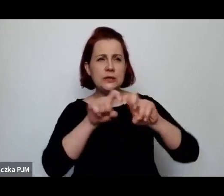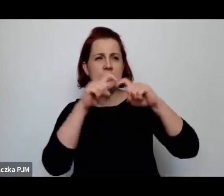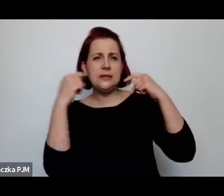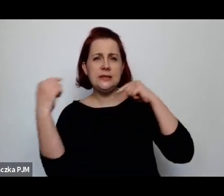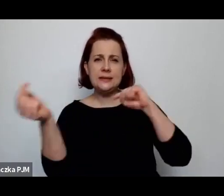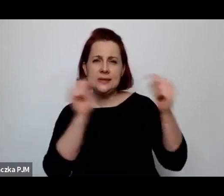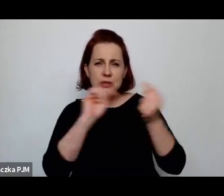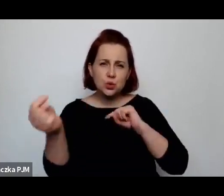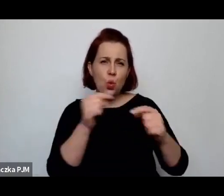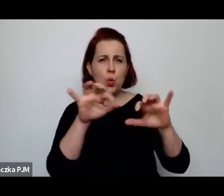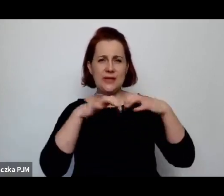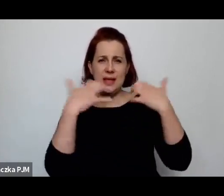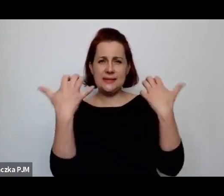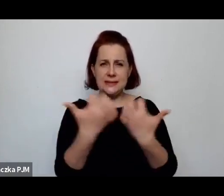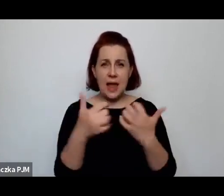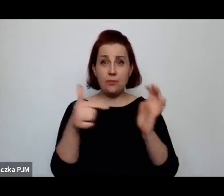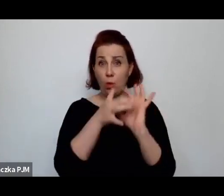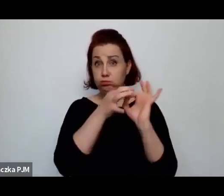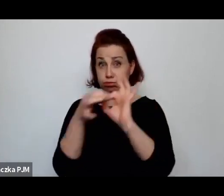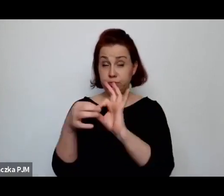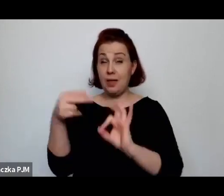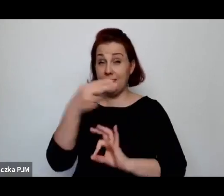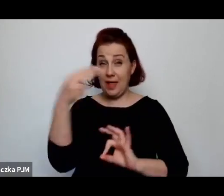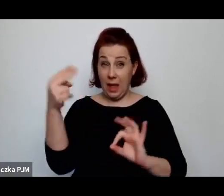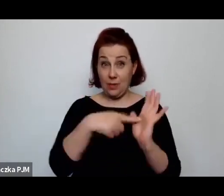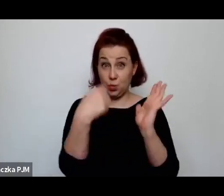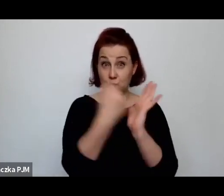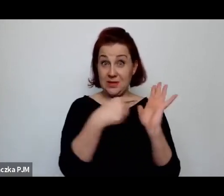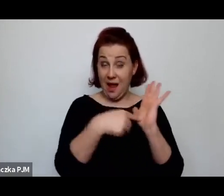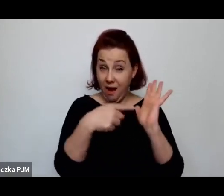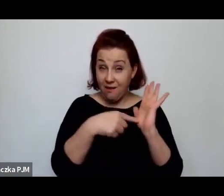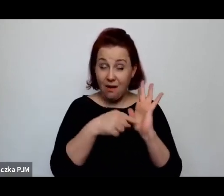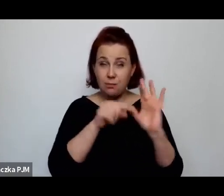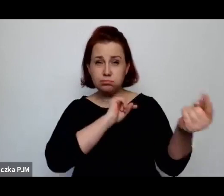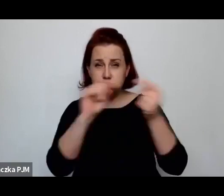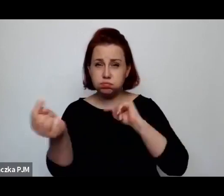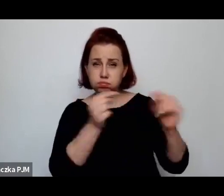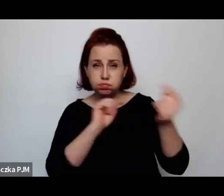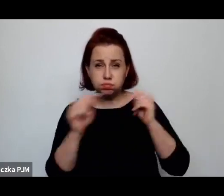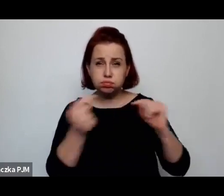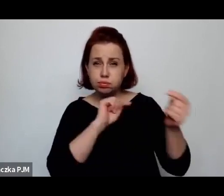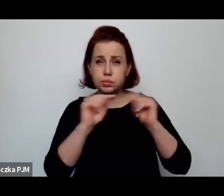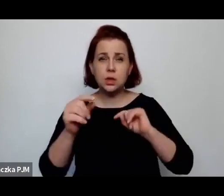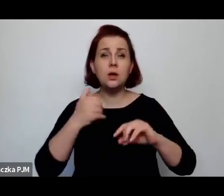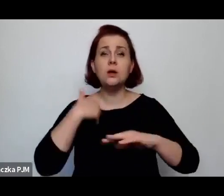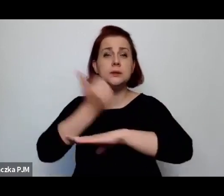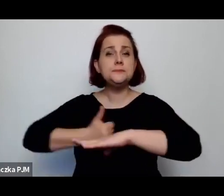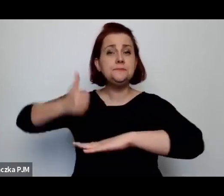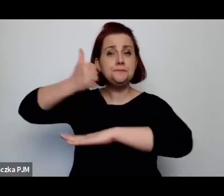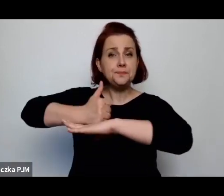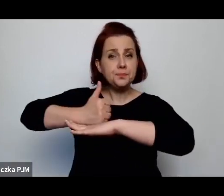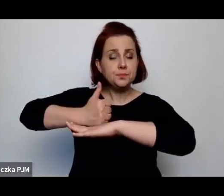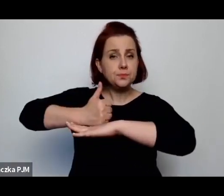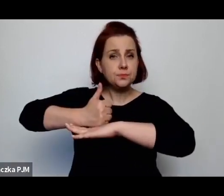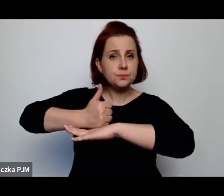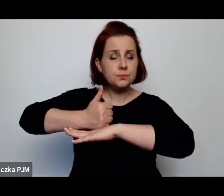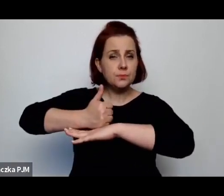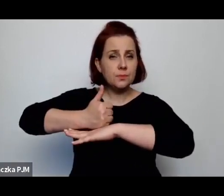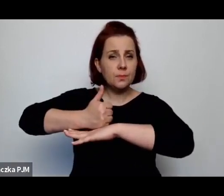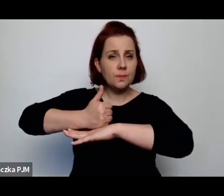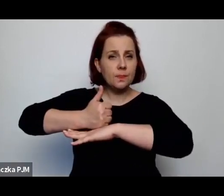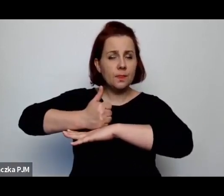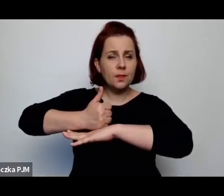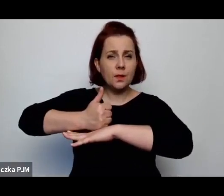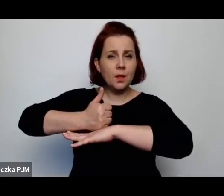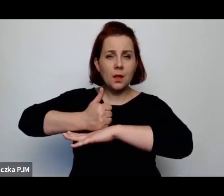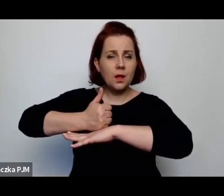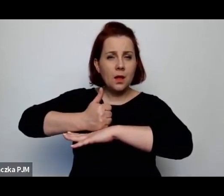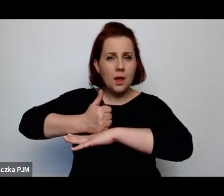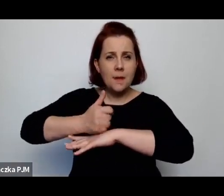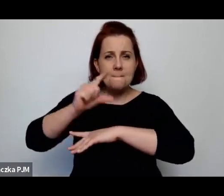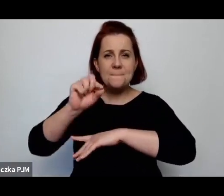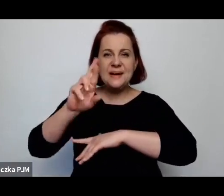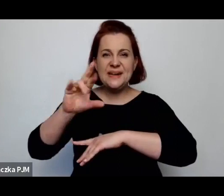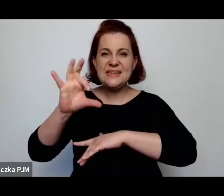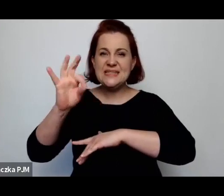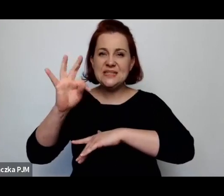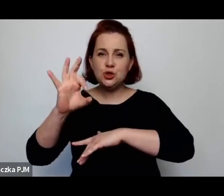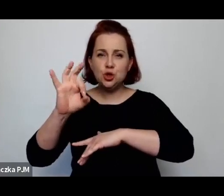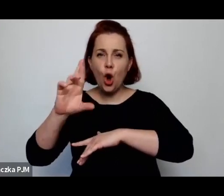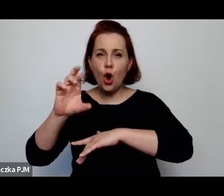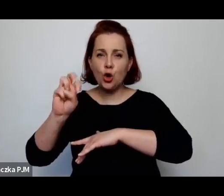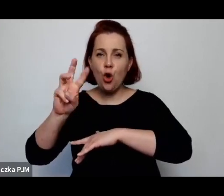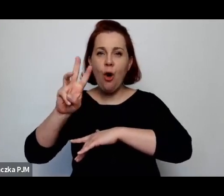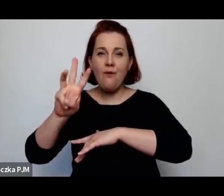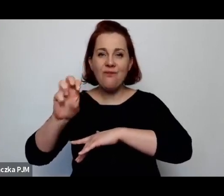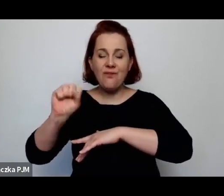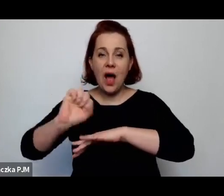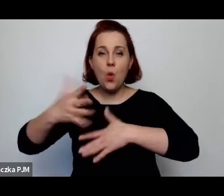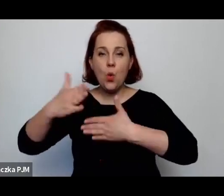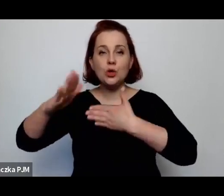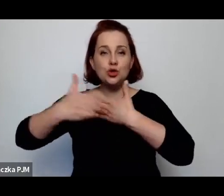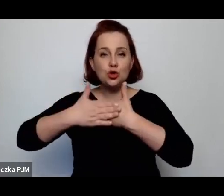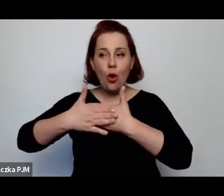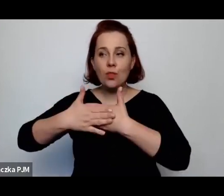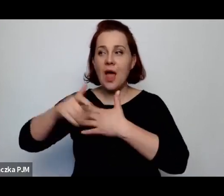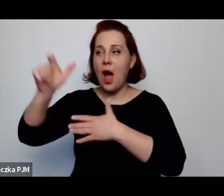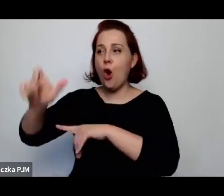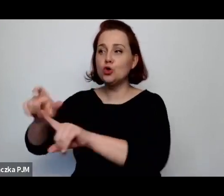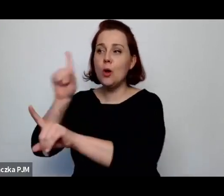która się wokół tej ustawy toczyła pod wodzą Prestorowej, zresztą żony trzykrotnego premiera polskiego